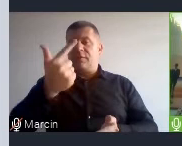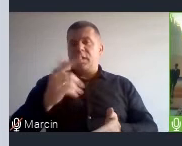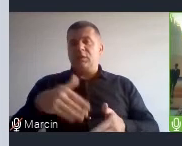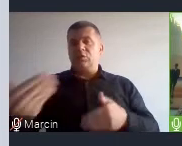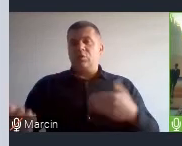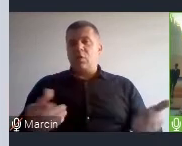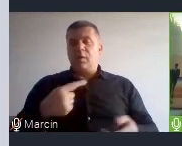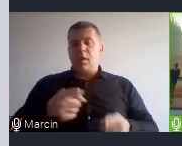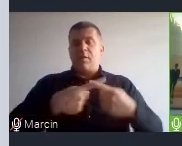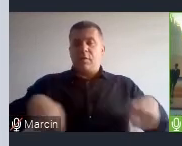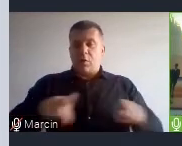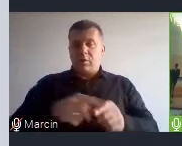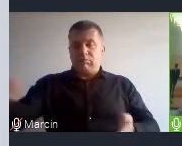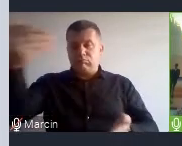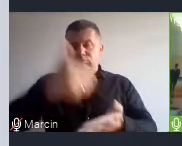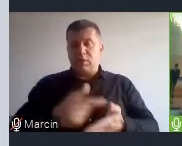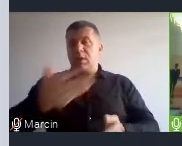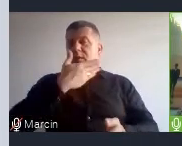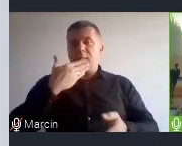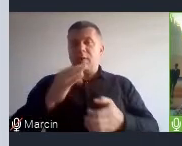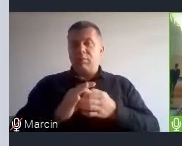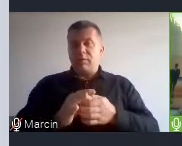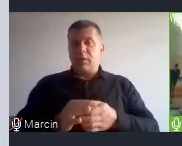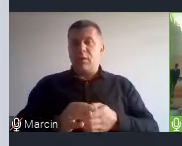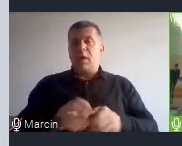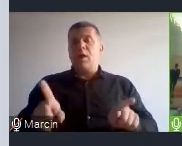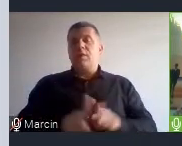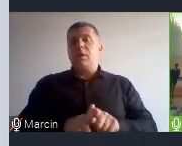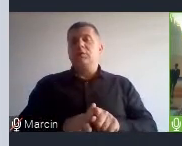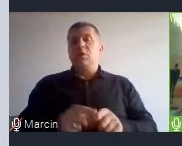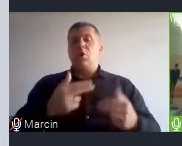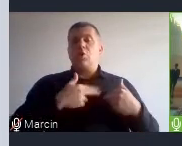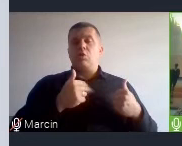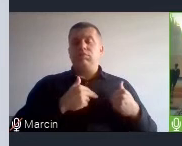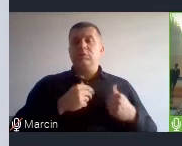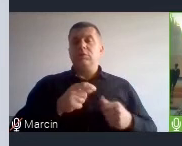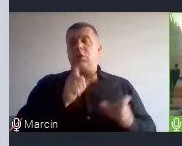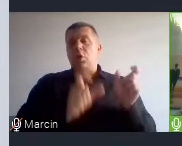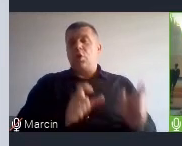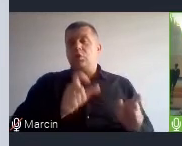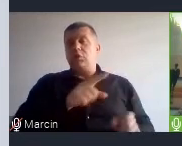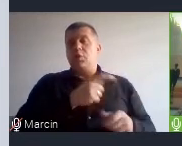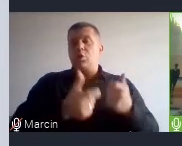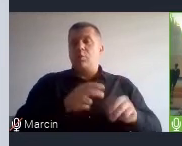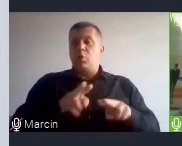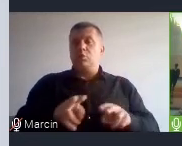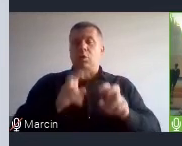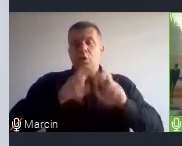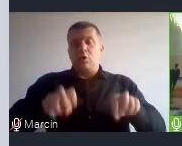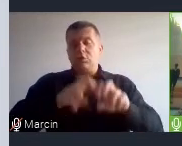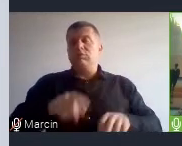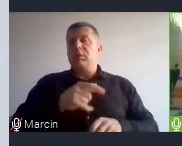Wykonawcy – że nie są powiązani, a komisja czy osoby, które uczestniczą w rozstrzyganiu postpowania,